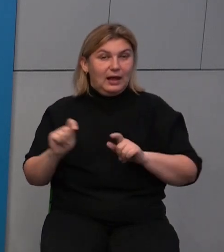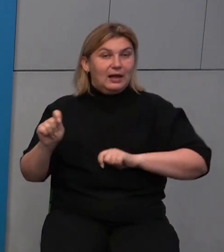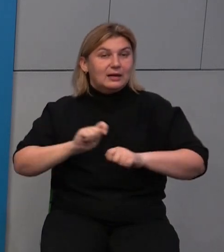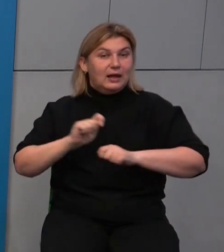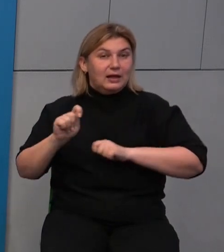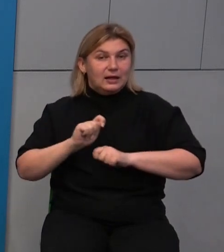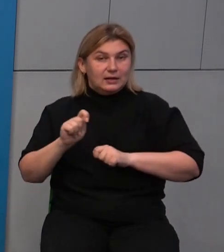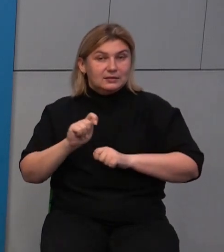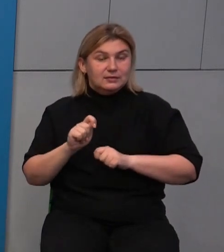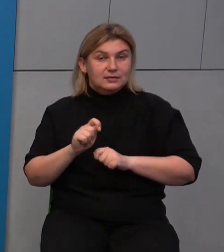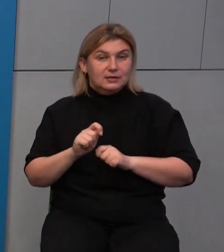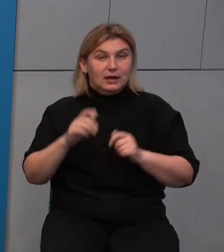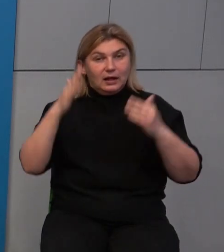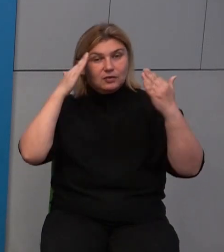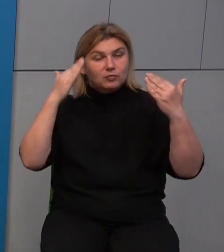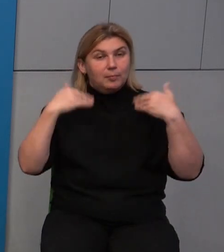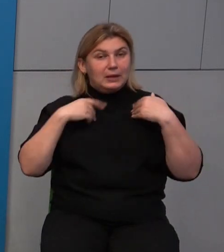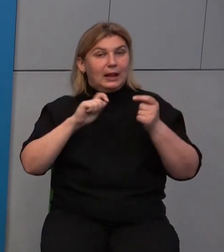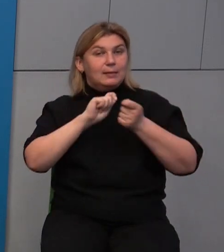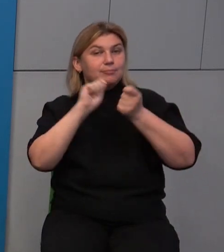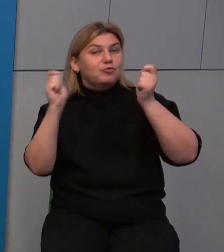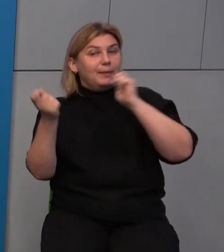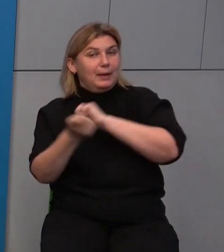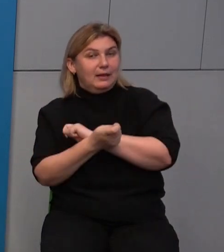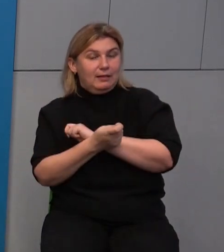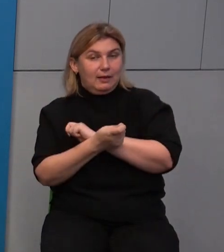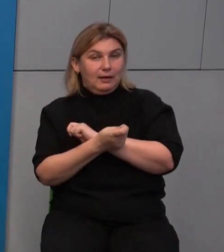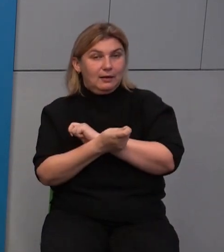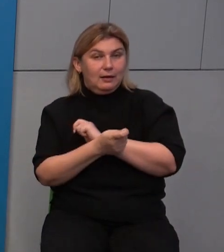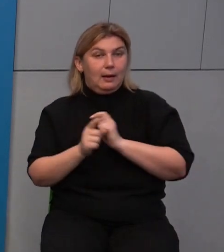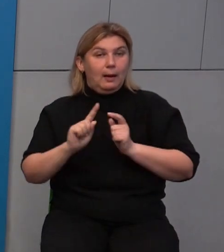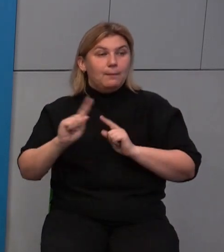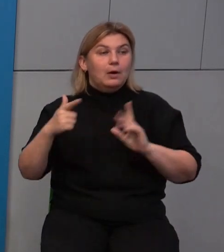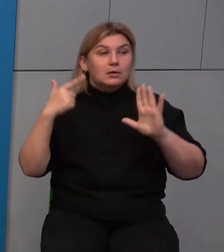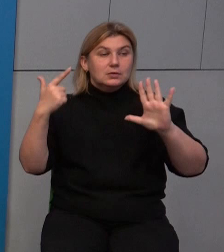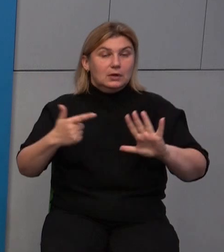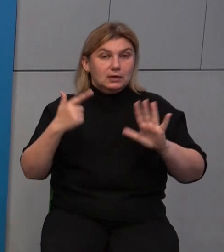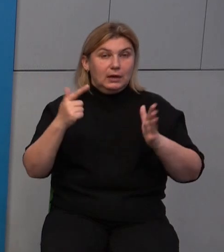na "Szpital Przemienienia" po tych siedmiu latach, jak już wychodzi właściwie.